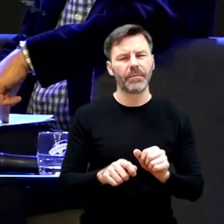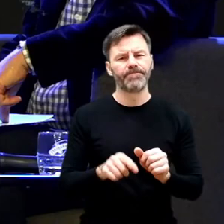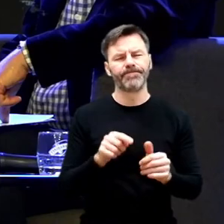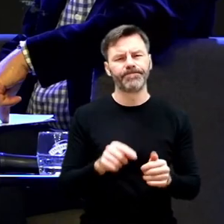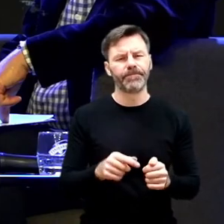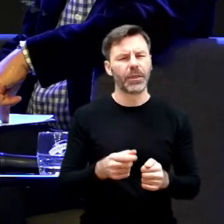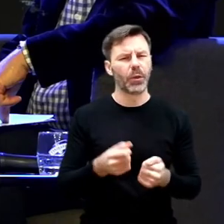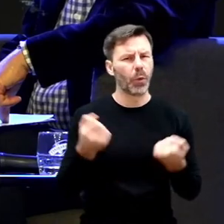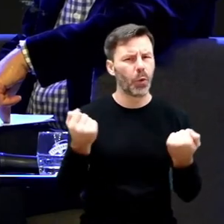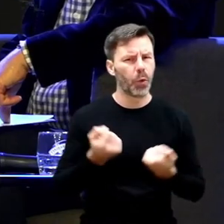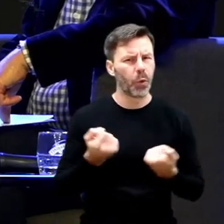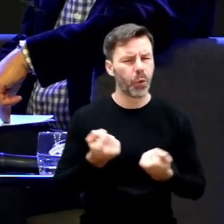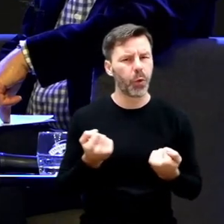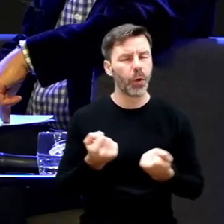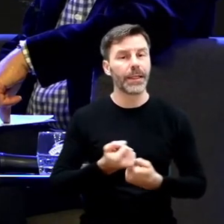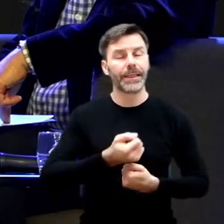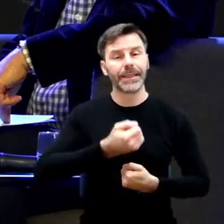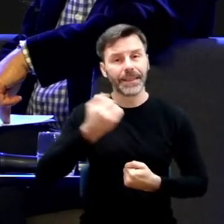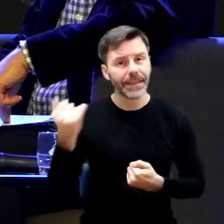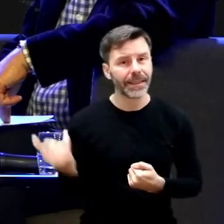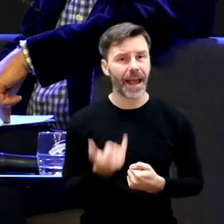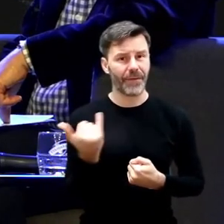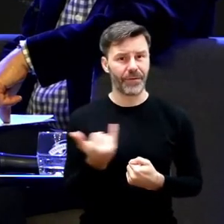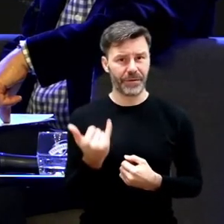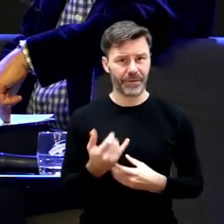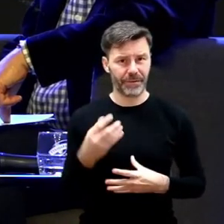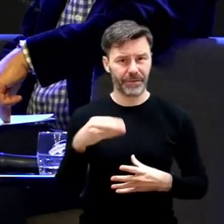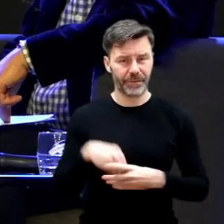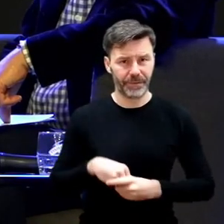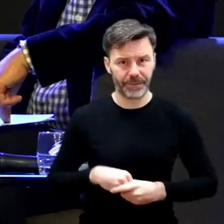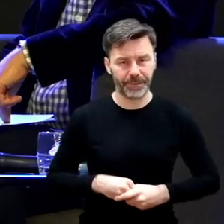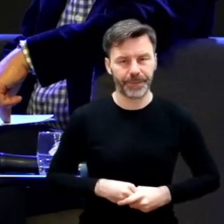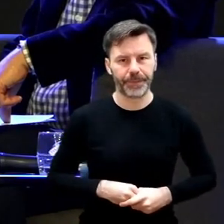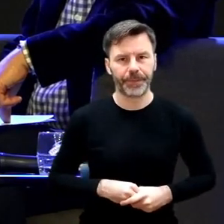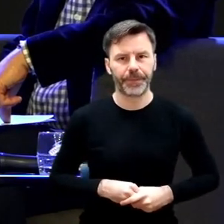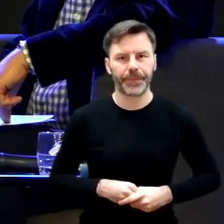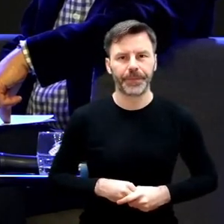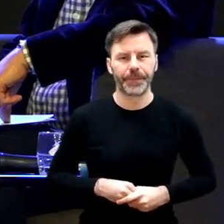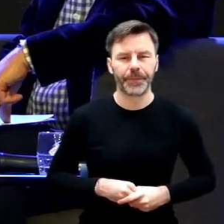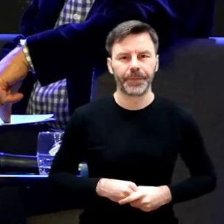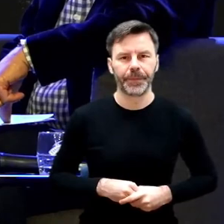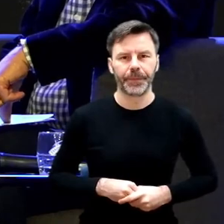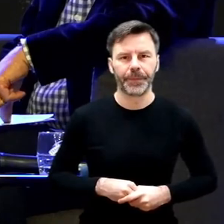a wręcz w rynkowej gospodarce najsilniejszym graczem